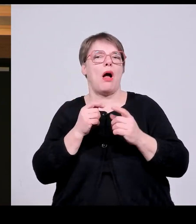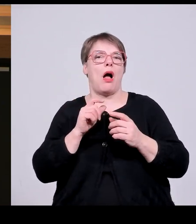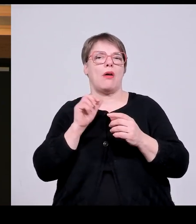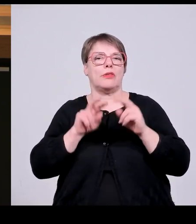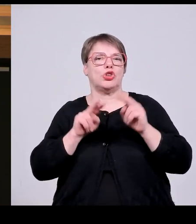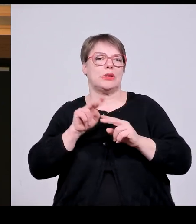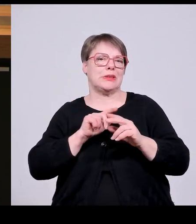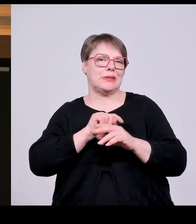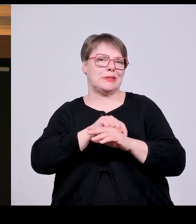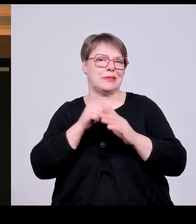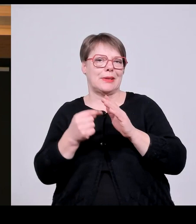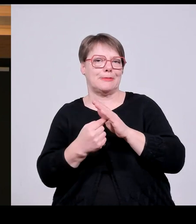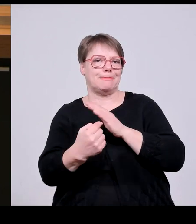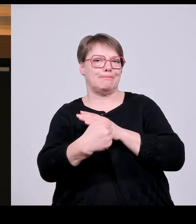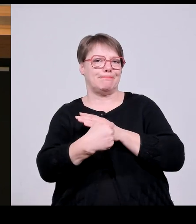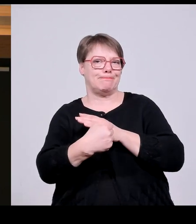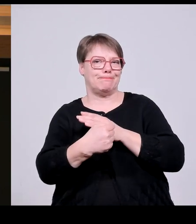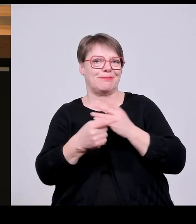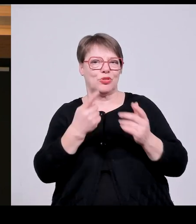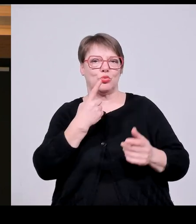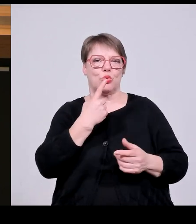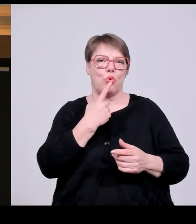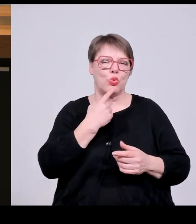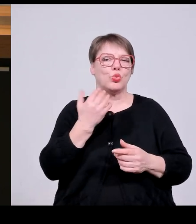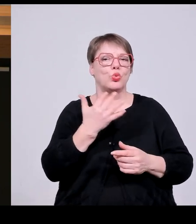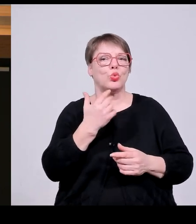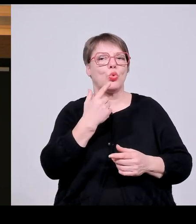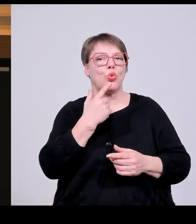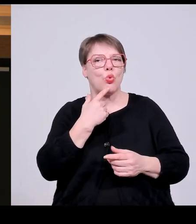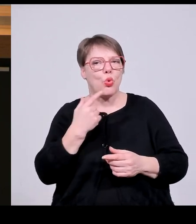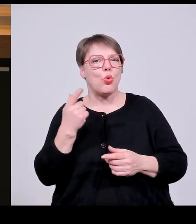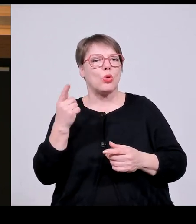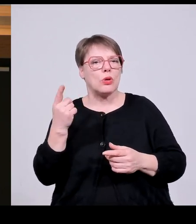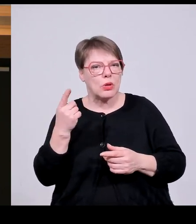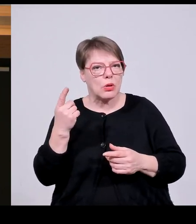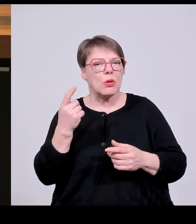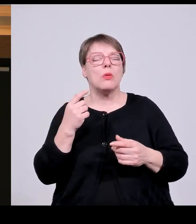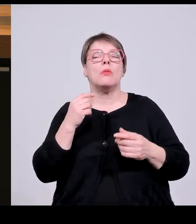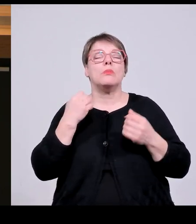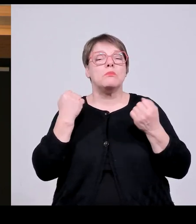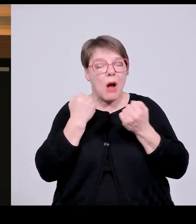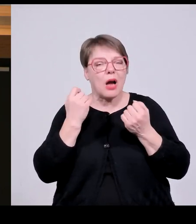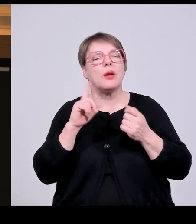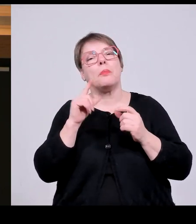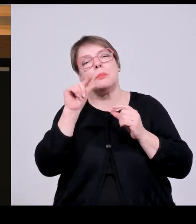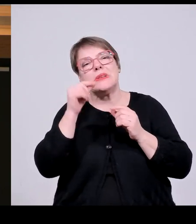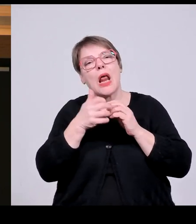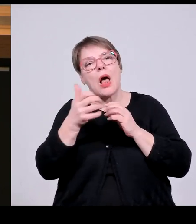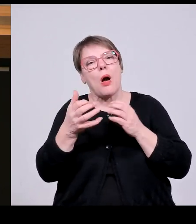Das machen übrigens nicht alle Bundesländer. Wir haben das gemacht. Das kostet noch mal ein bisschen Geld.